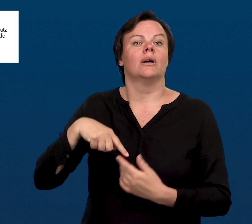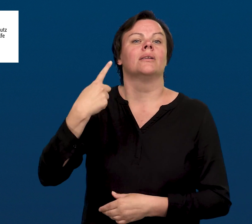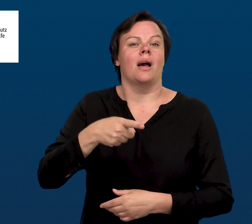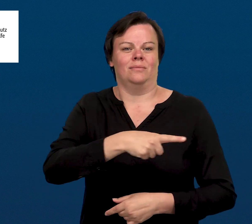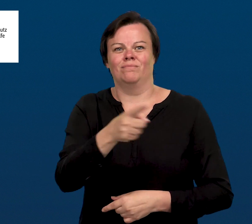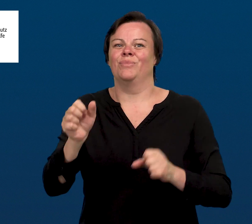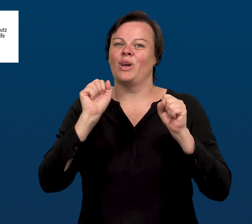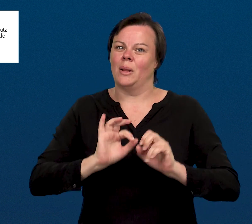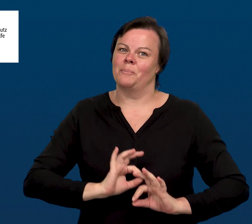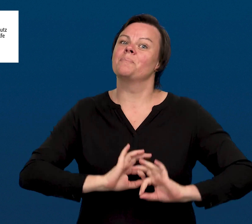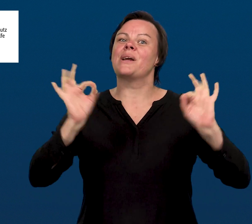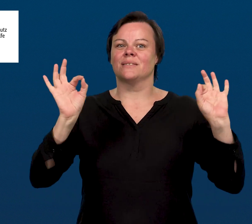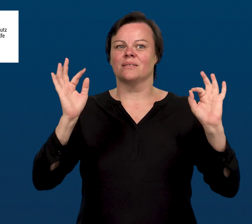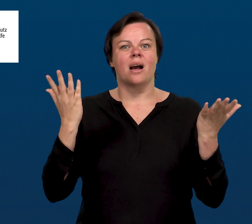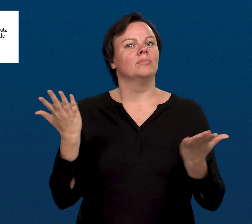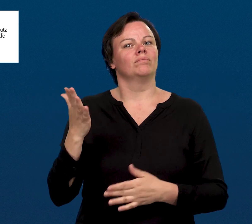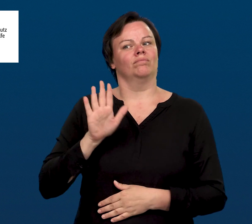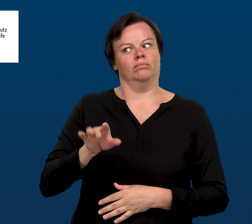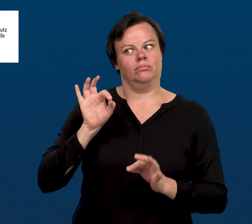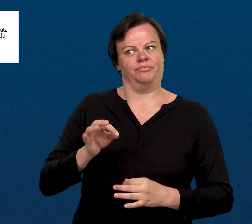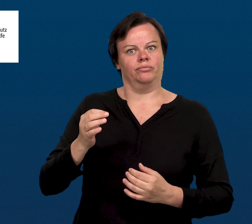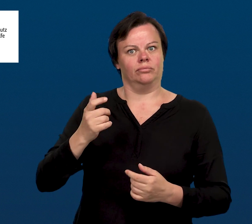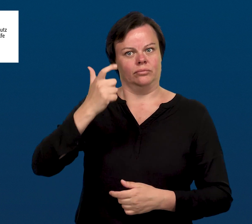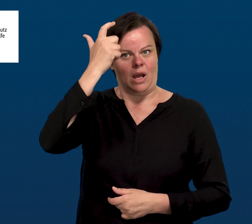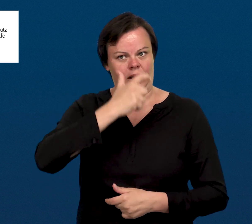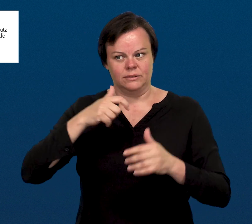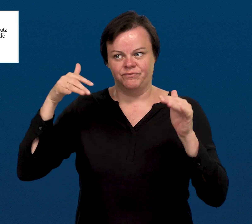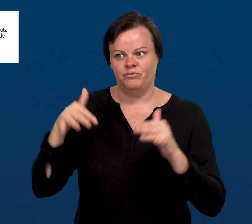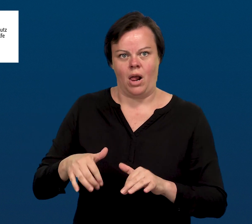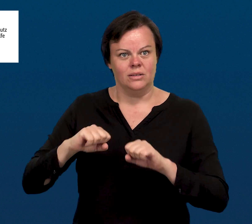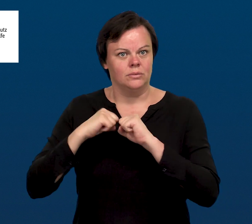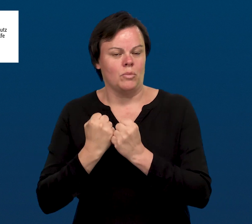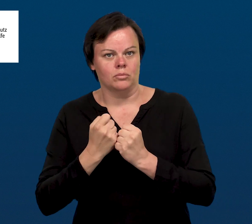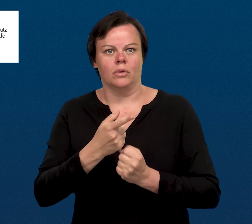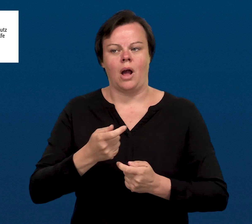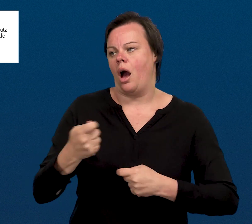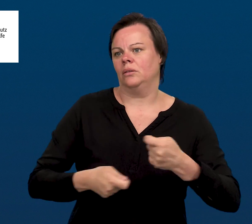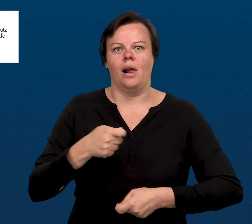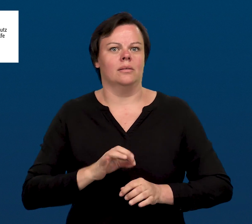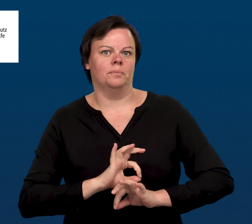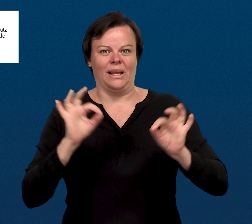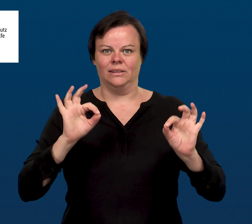desto besser können Sie im Ernstfall handeln